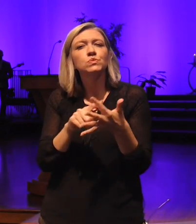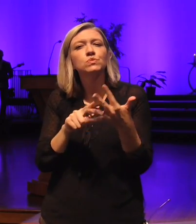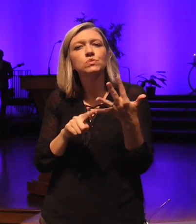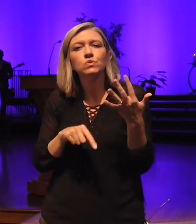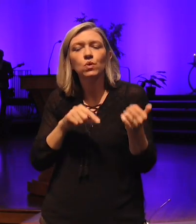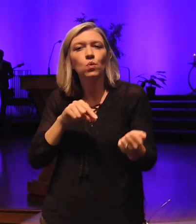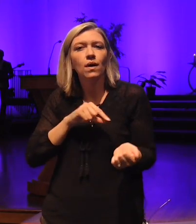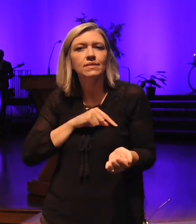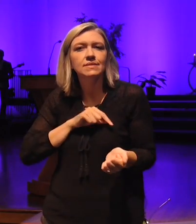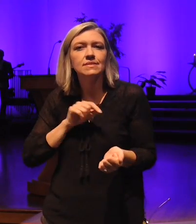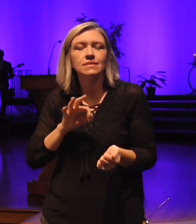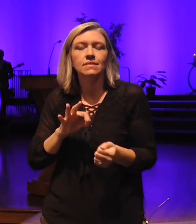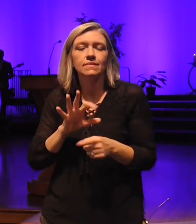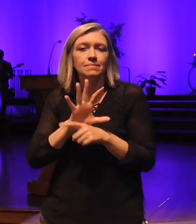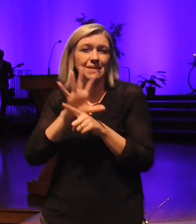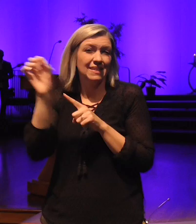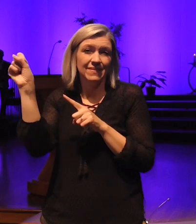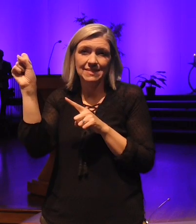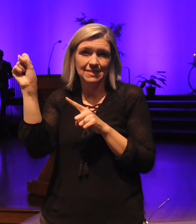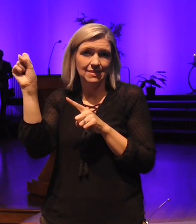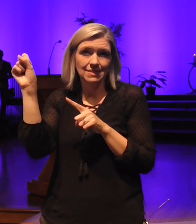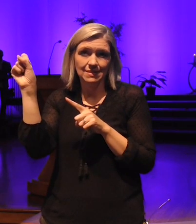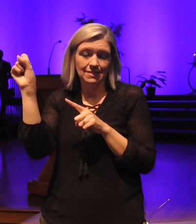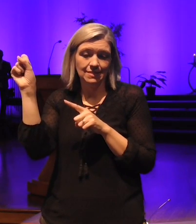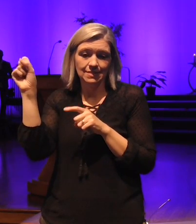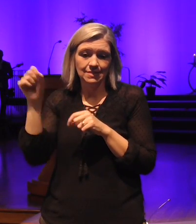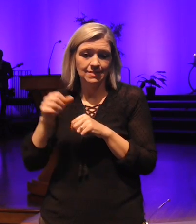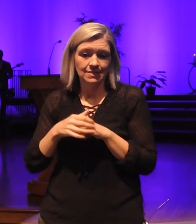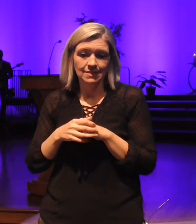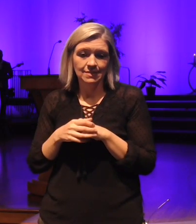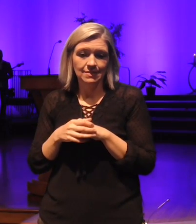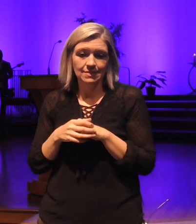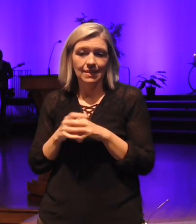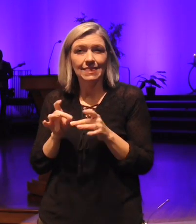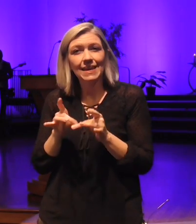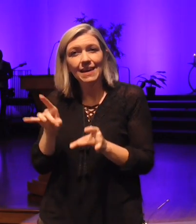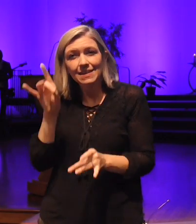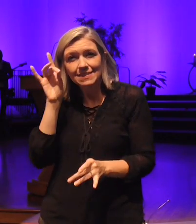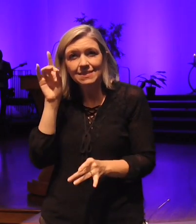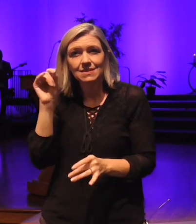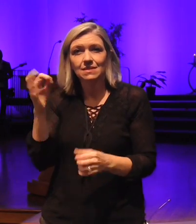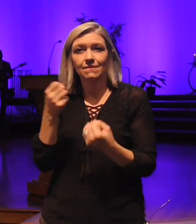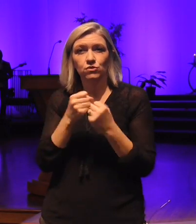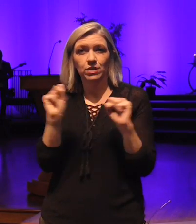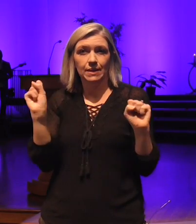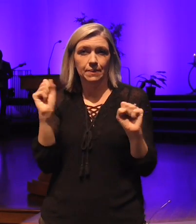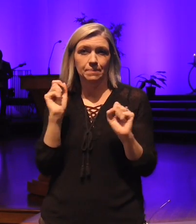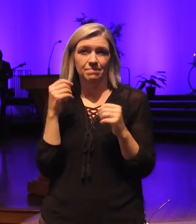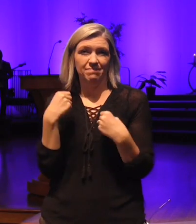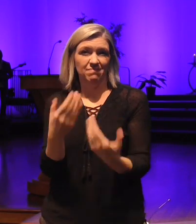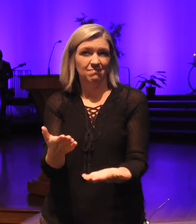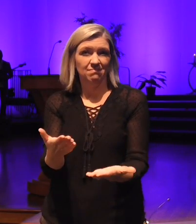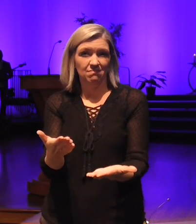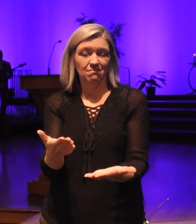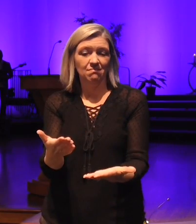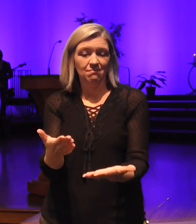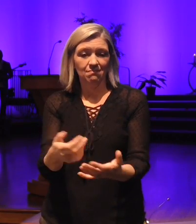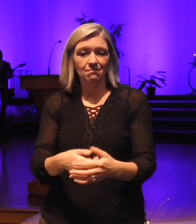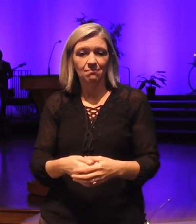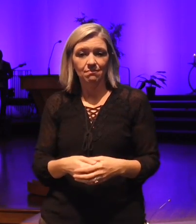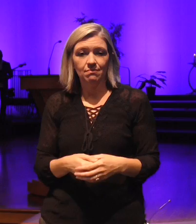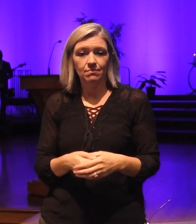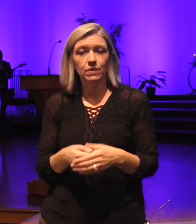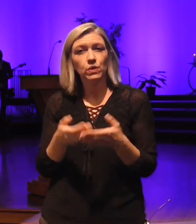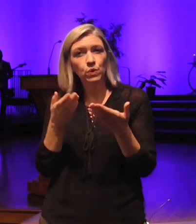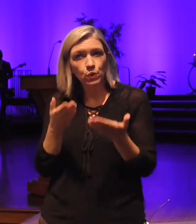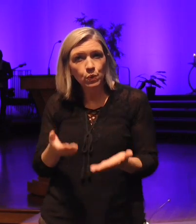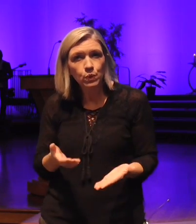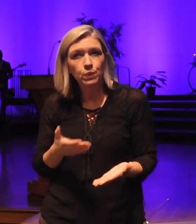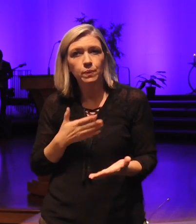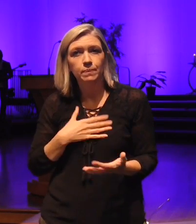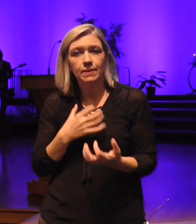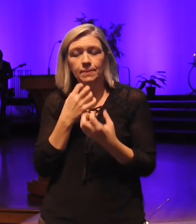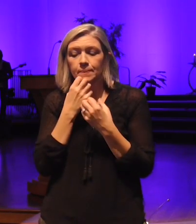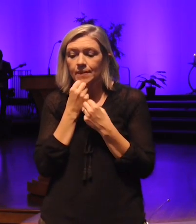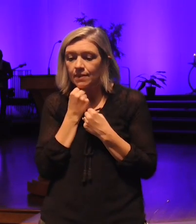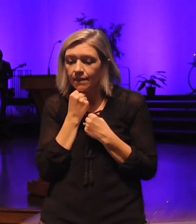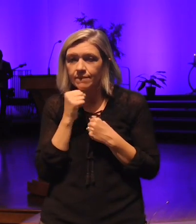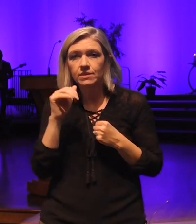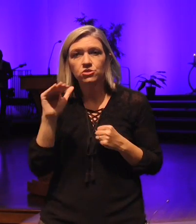magnificencia y la esencia de la Libertad tú, mi amado hijo, eres